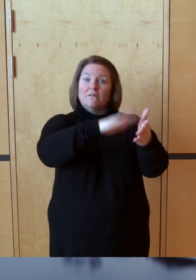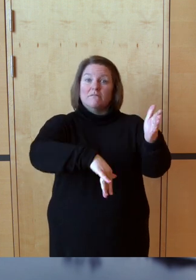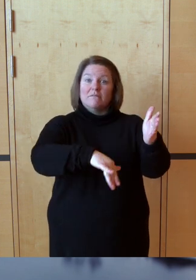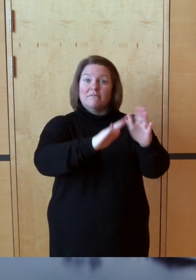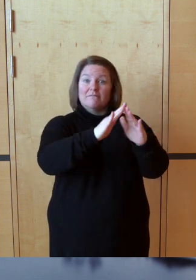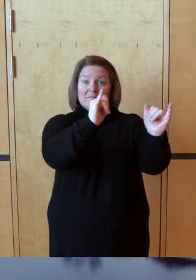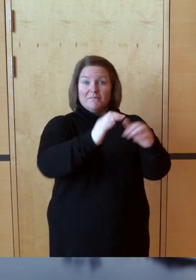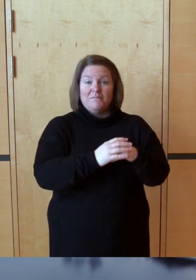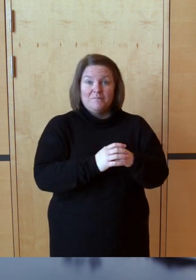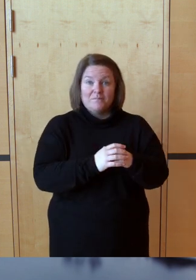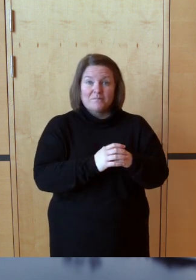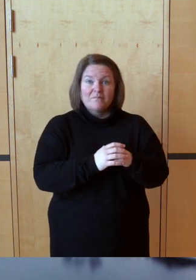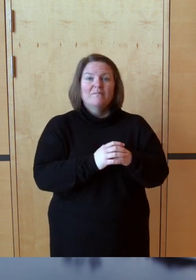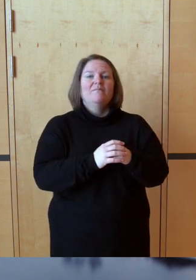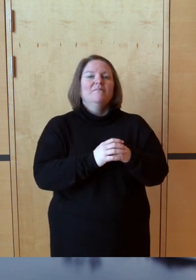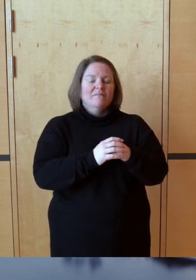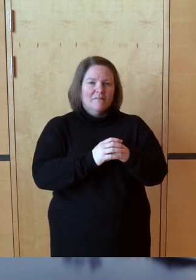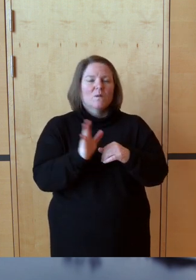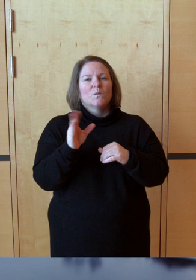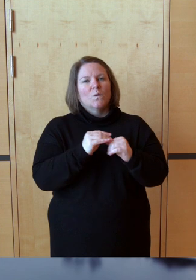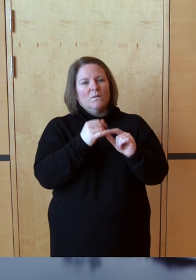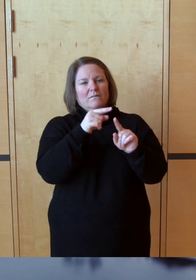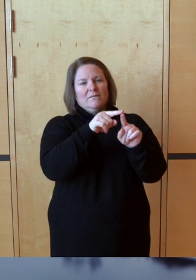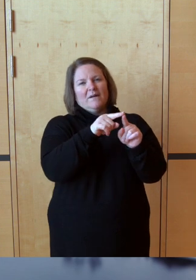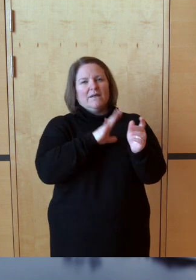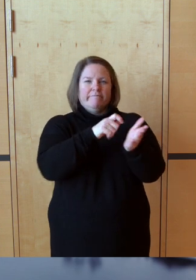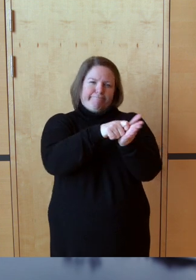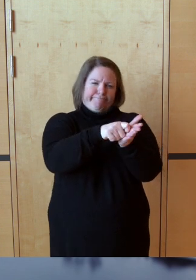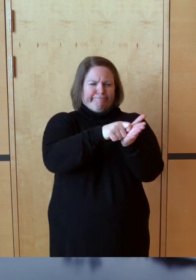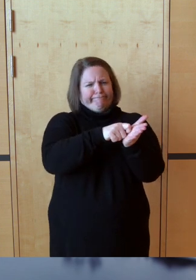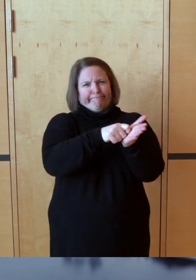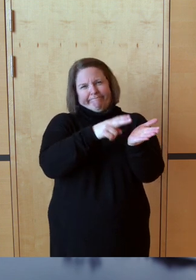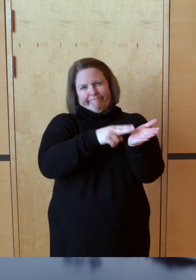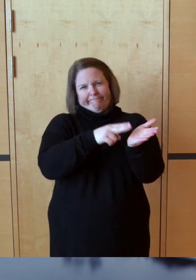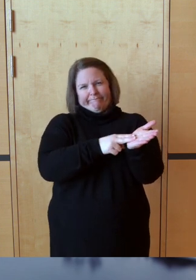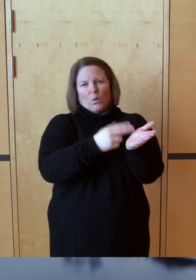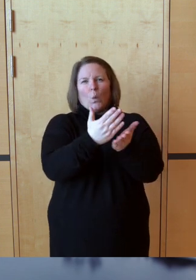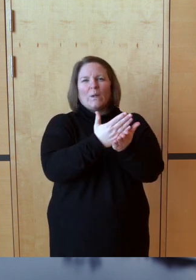Och där finns det också uppskattade uppgifter om ungefär var marknadsvärdet